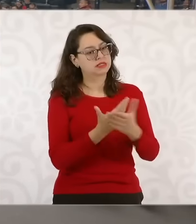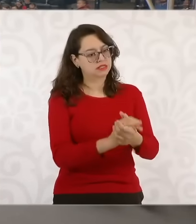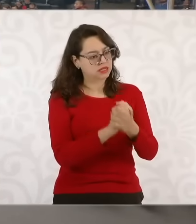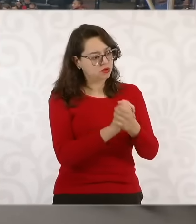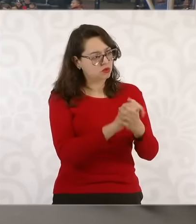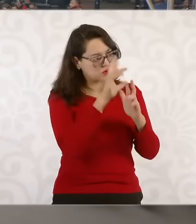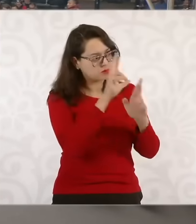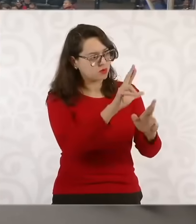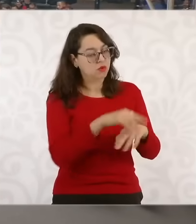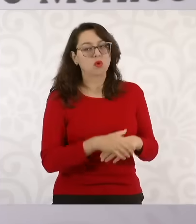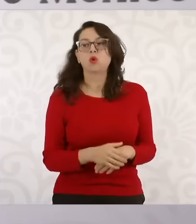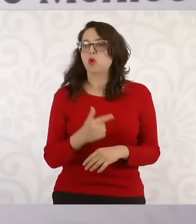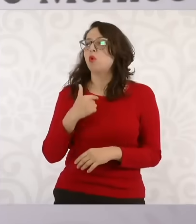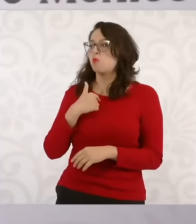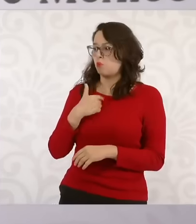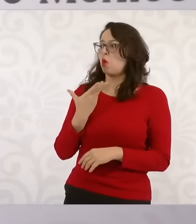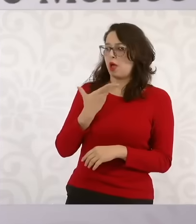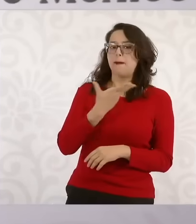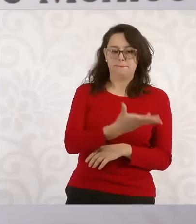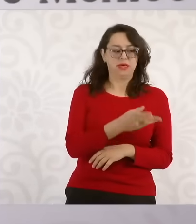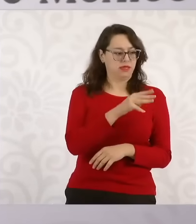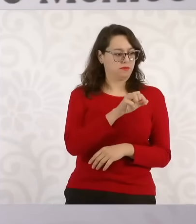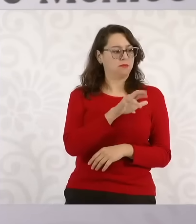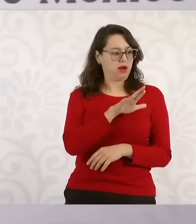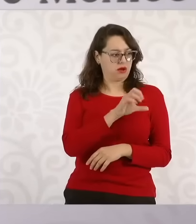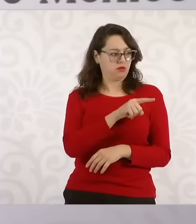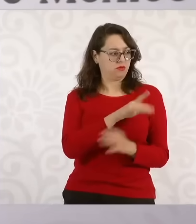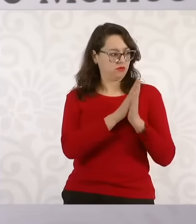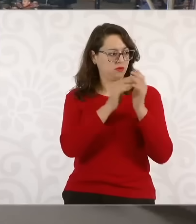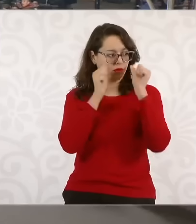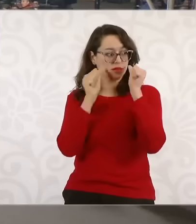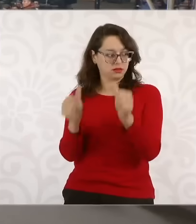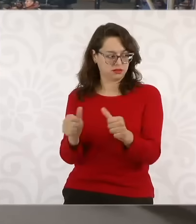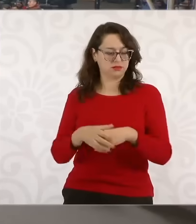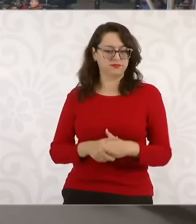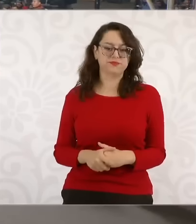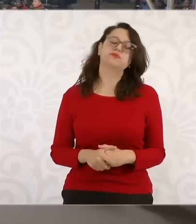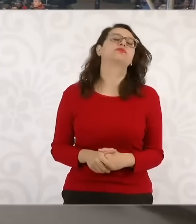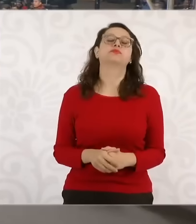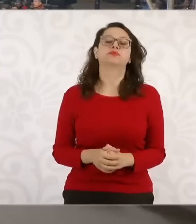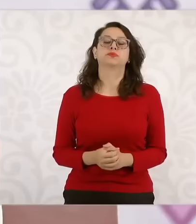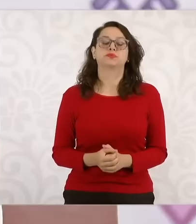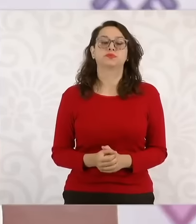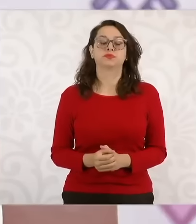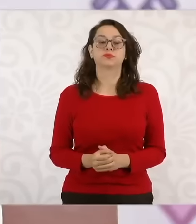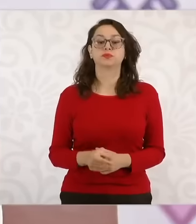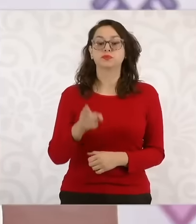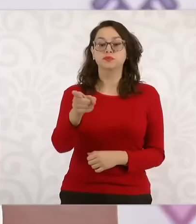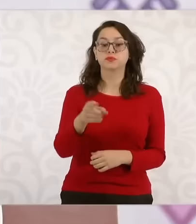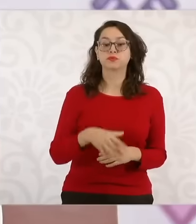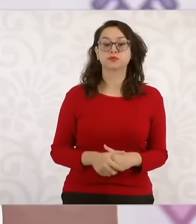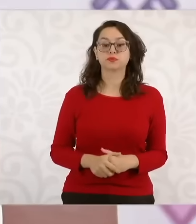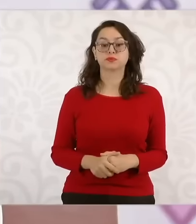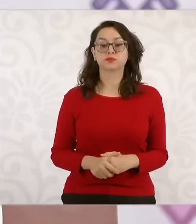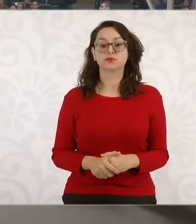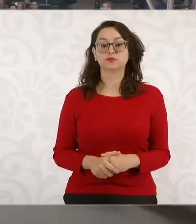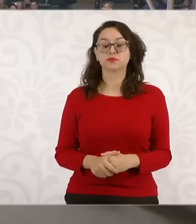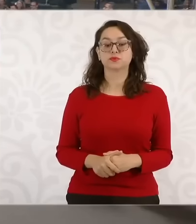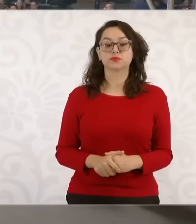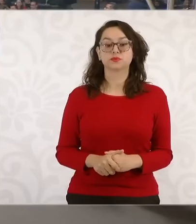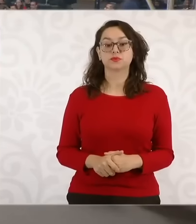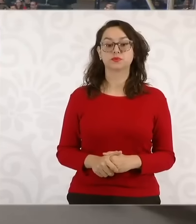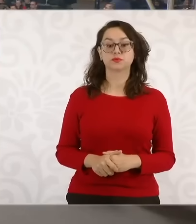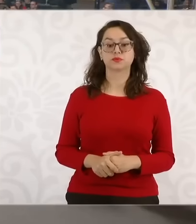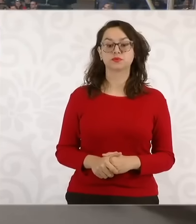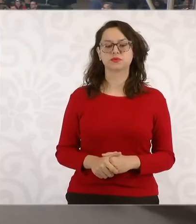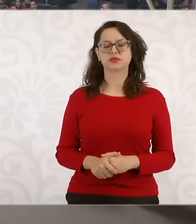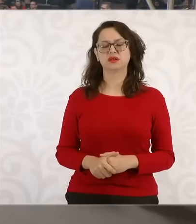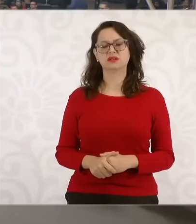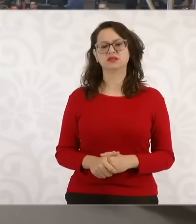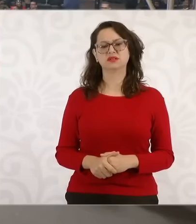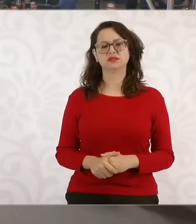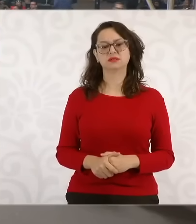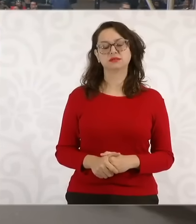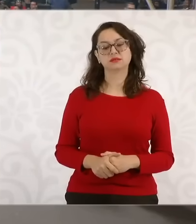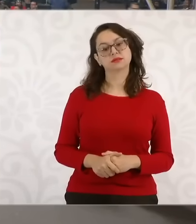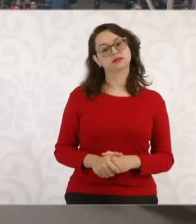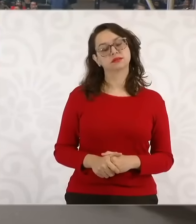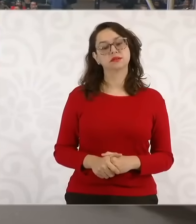Le encargamos aquí a Mario que lo pueda ver con Marati y con Sí, vamos aquí.